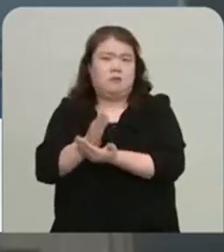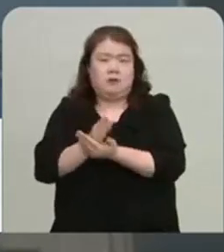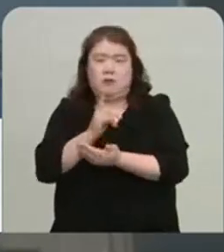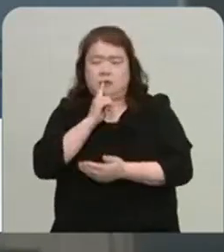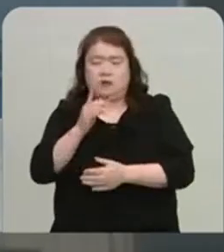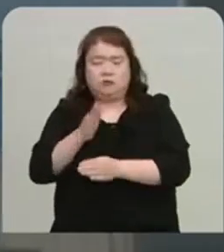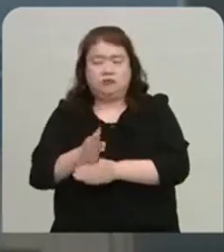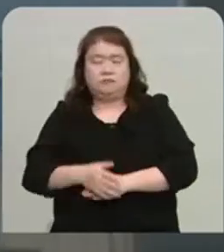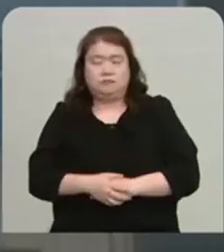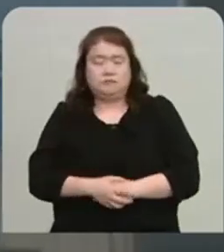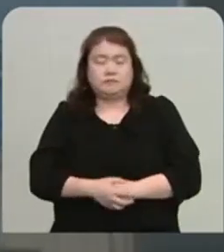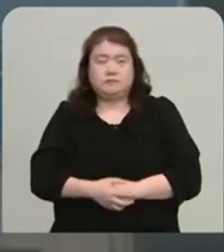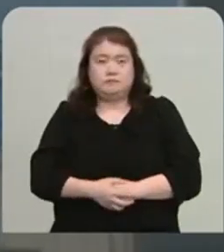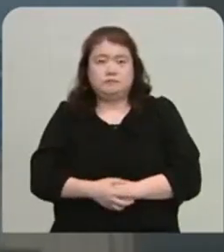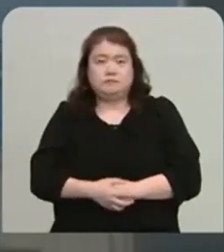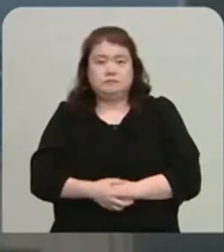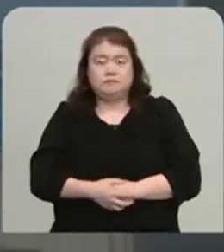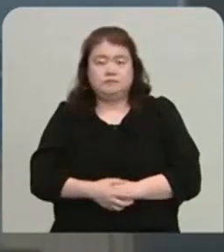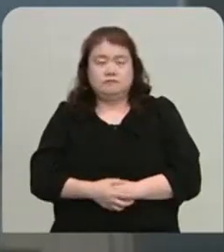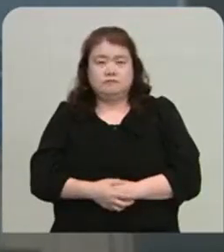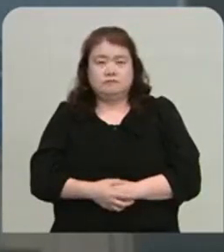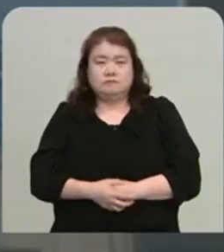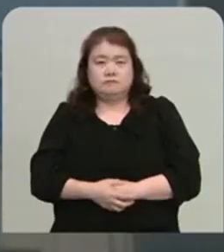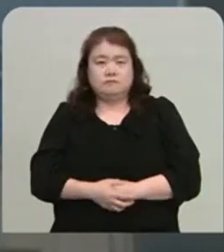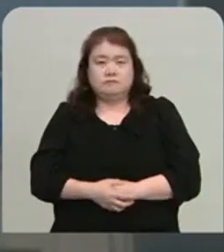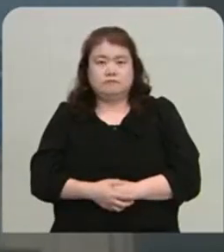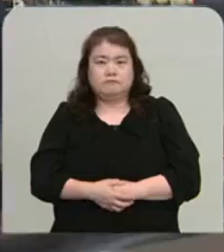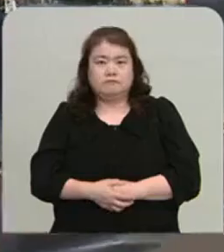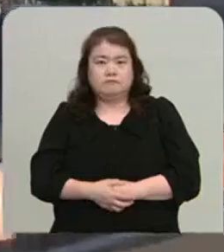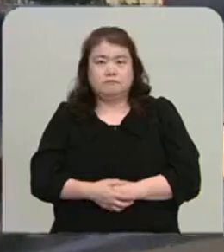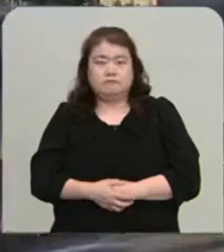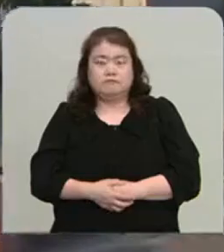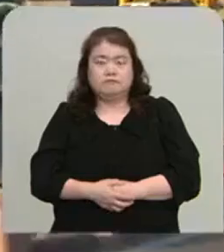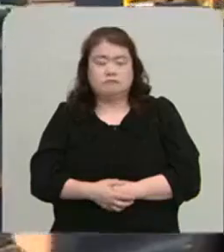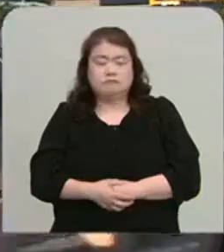서윤덕 기자가 보도합니다.